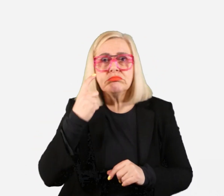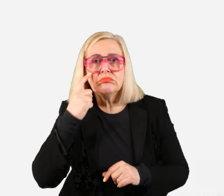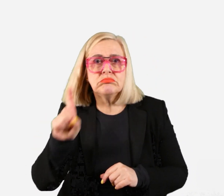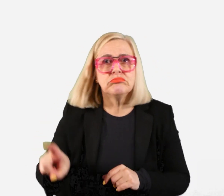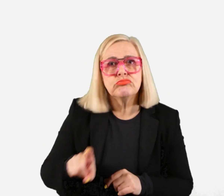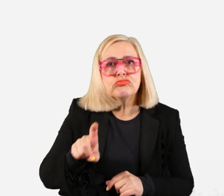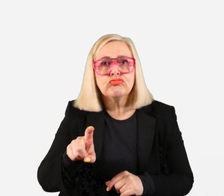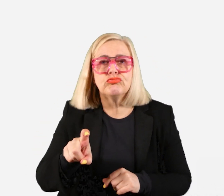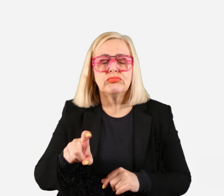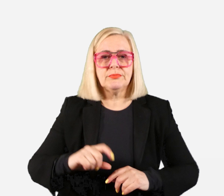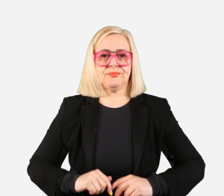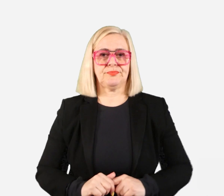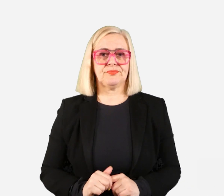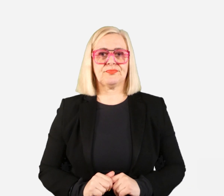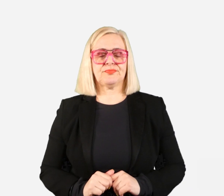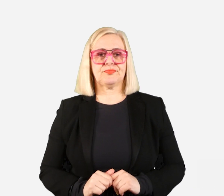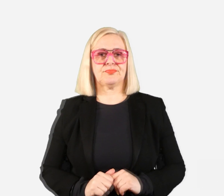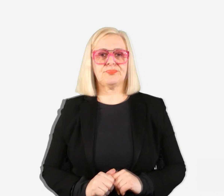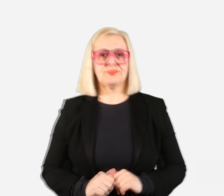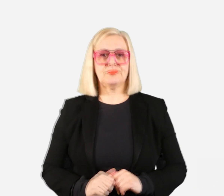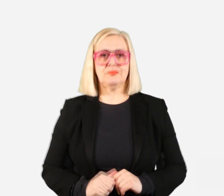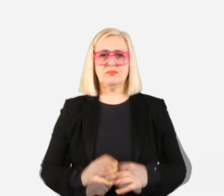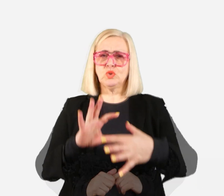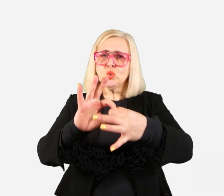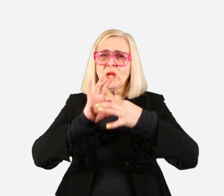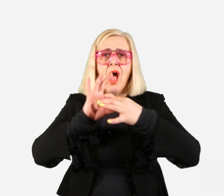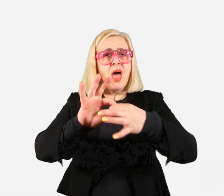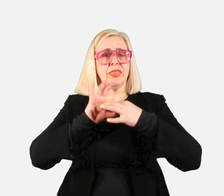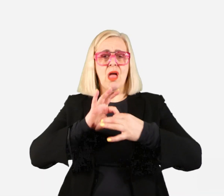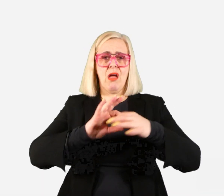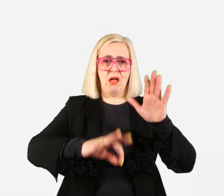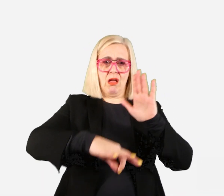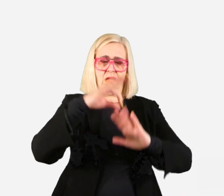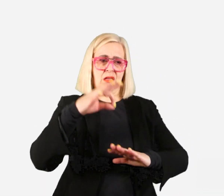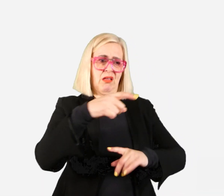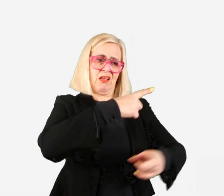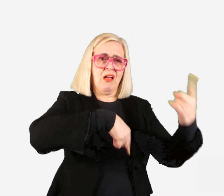Mae miliynau o bobl yn ei weld bob wythnos.